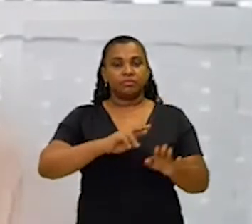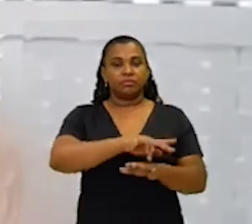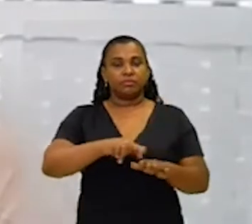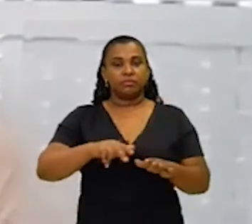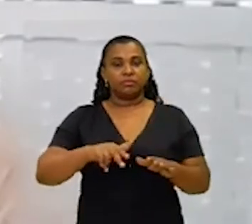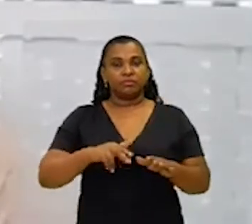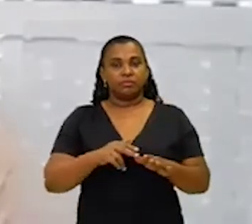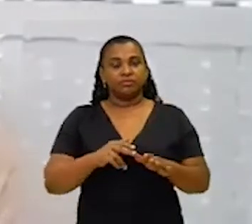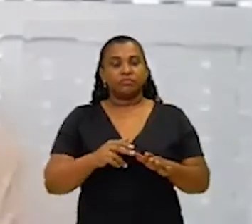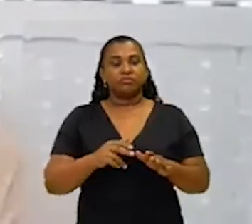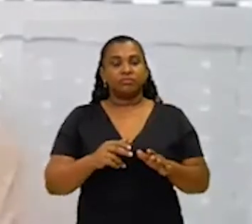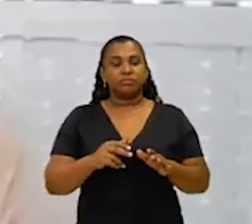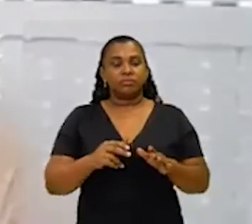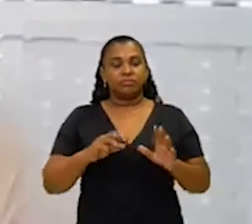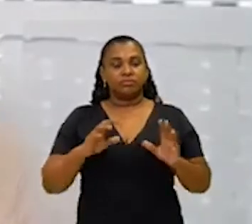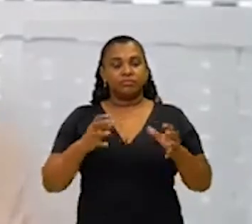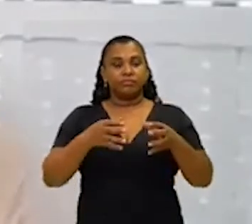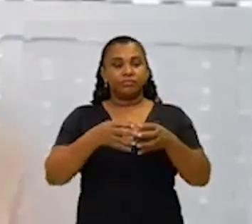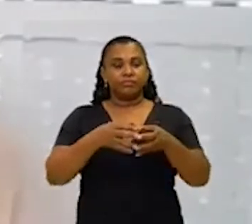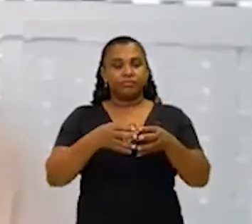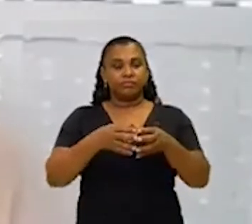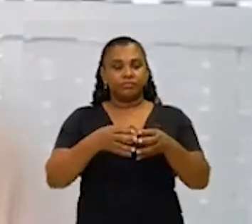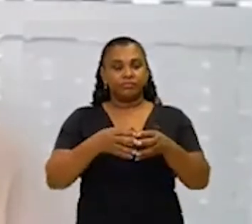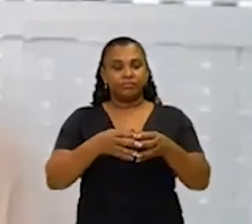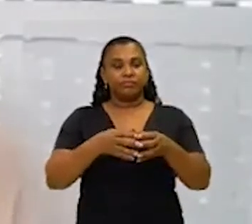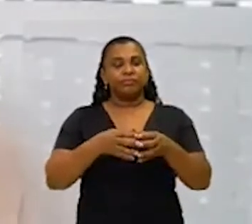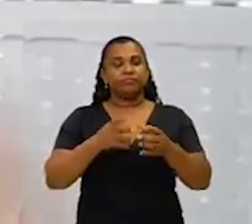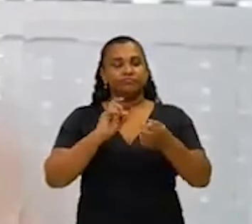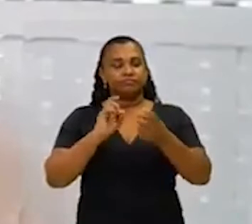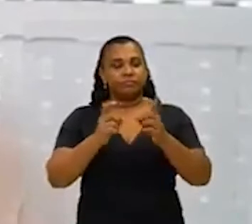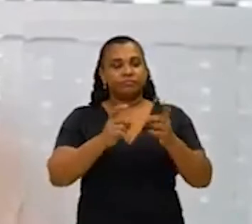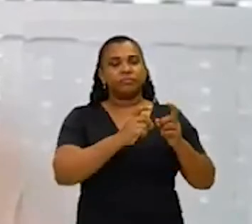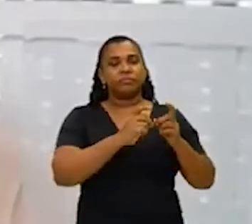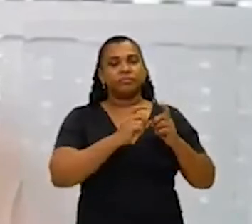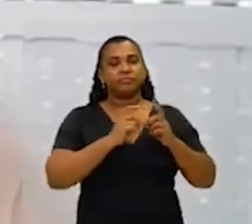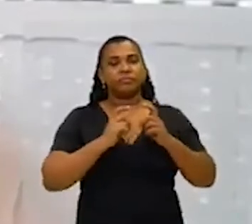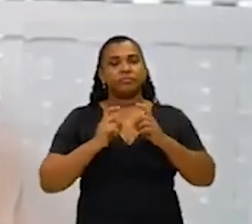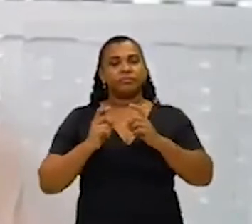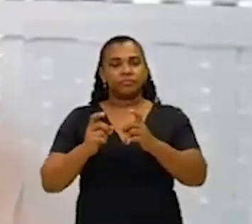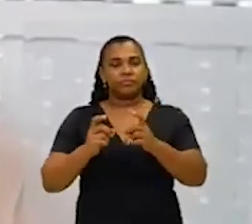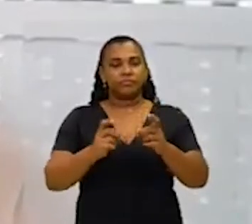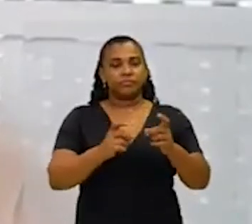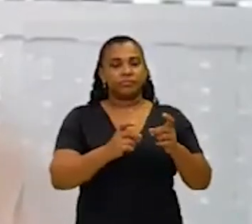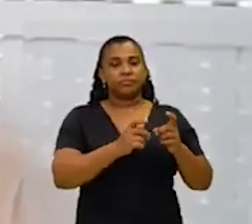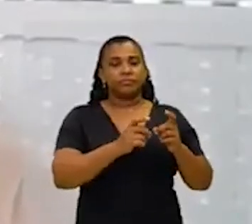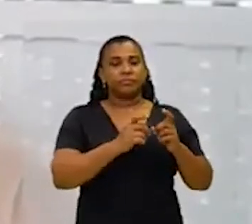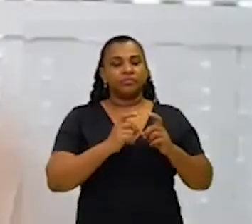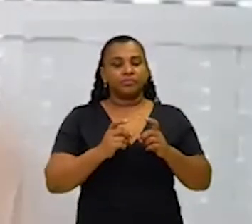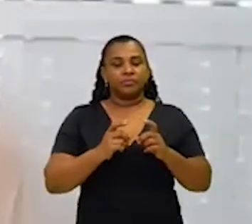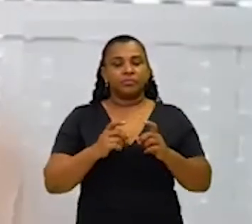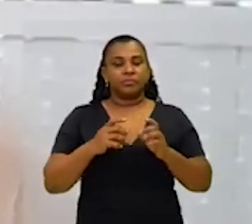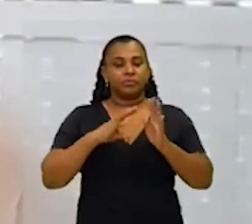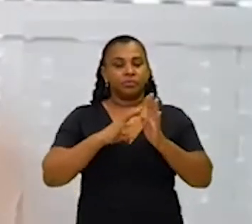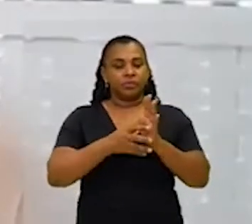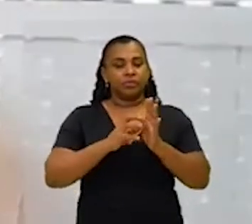iniciativa aqui uma série de debate junto a estrutura do TSE junto aos partidos sobre como a